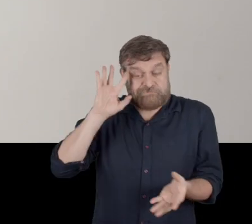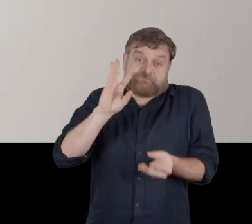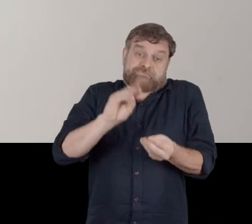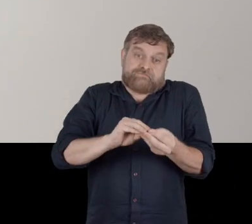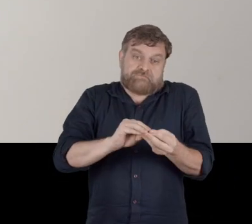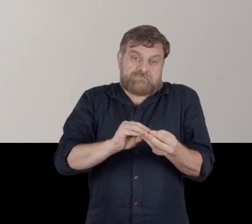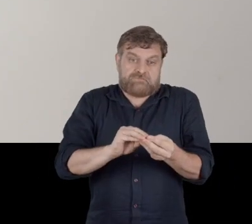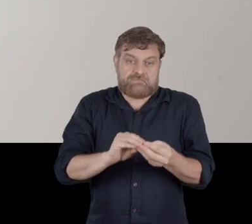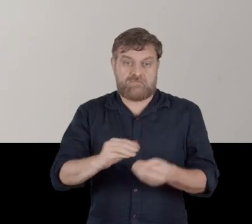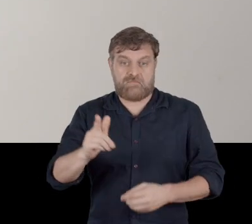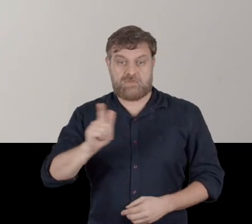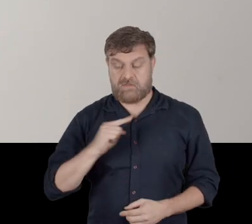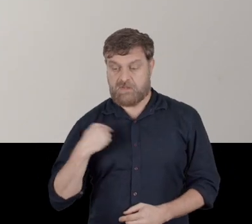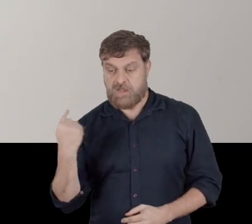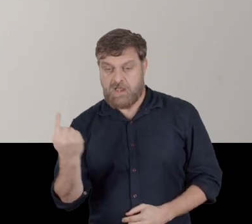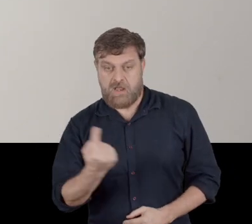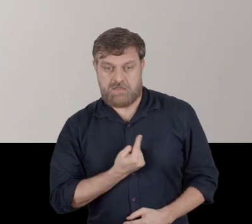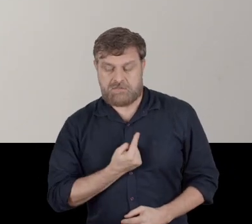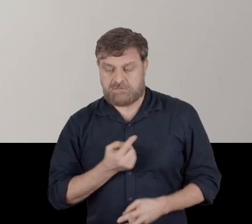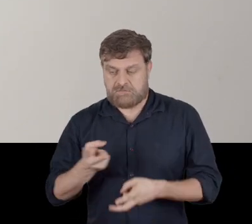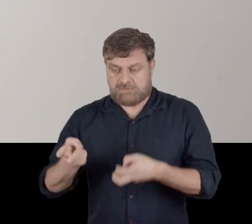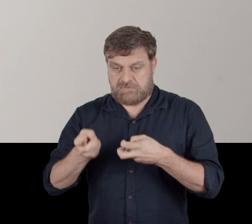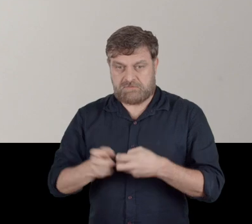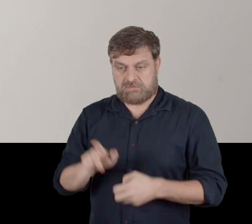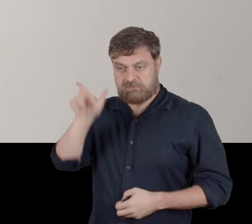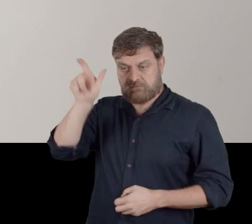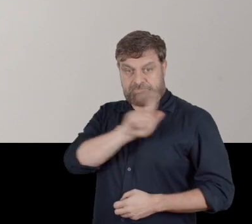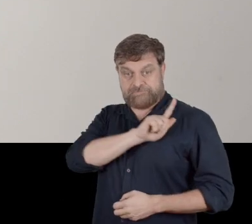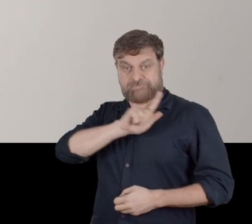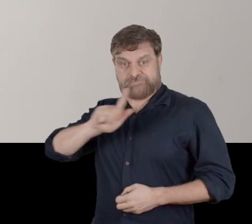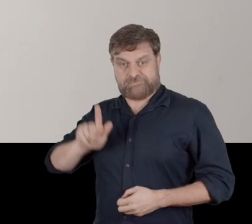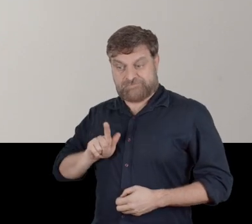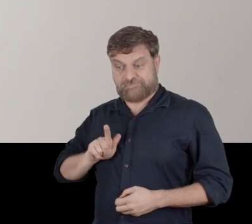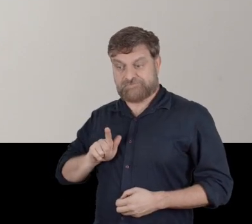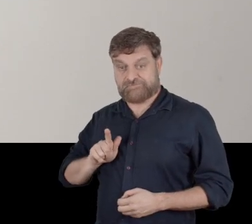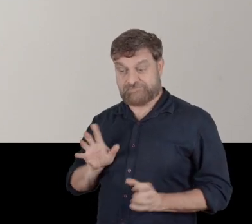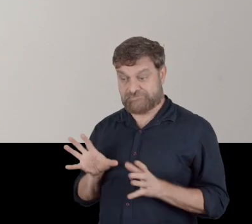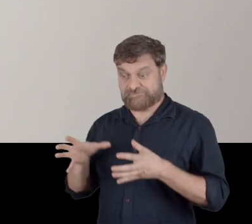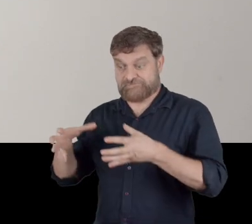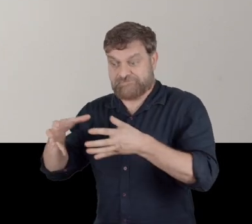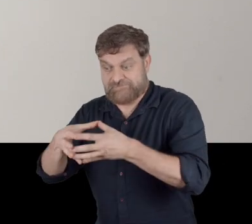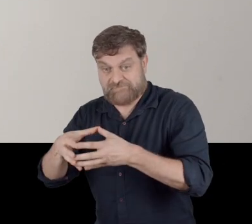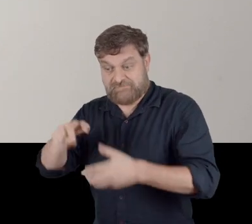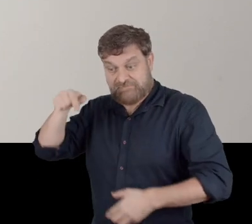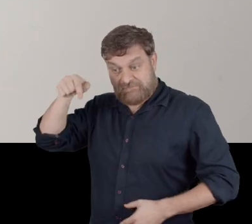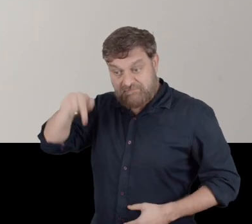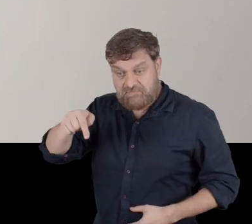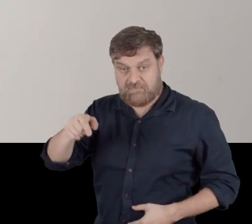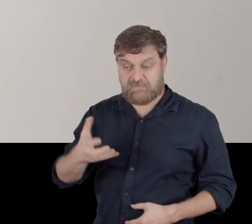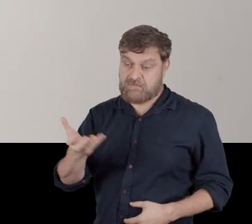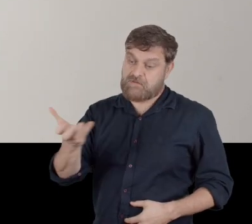Então a gente tem esse ator complexo, mas querendo ou não